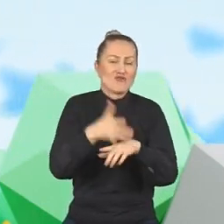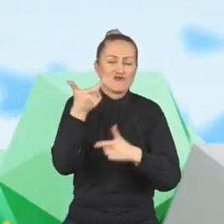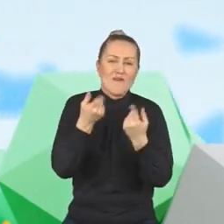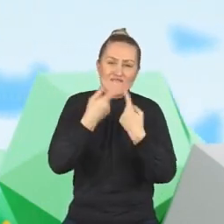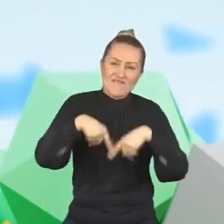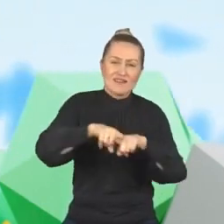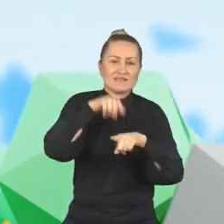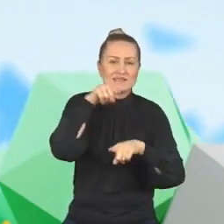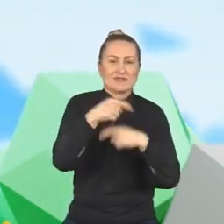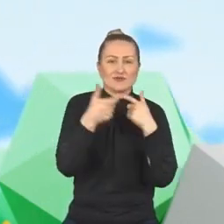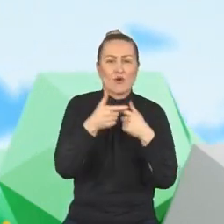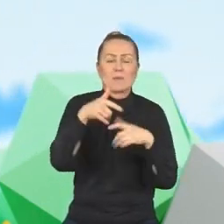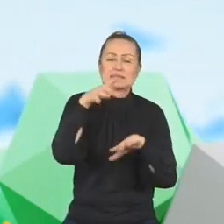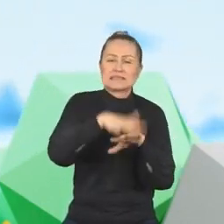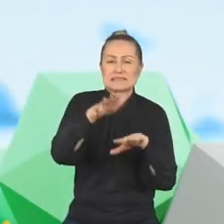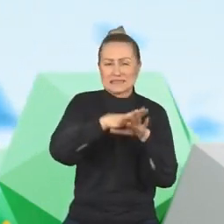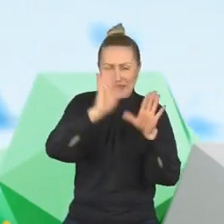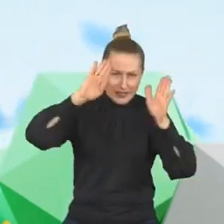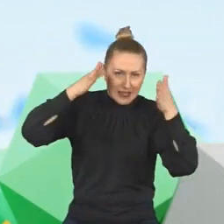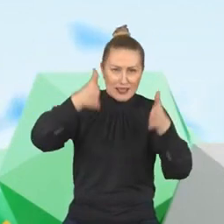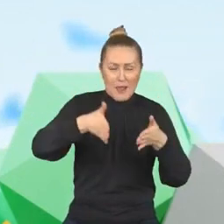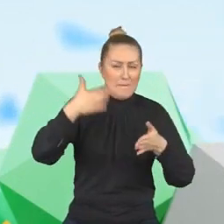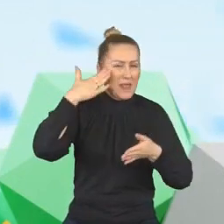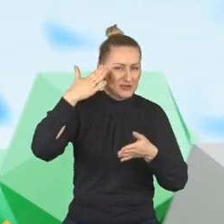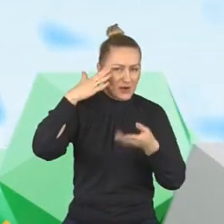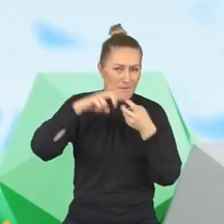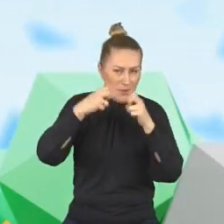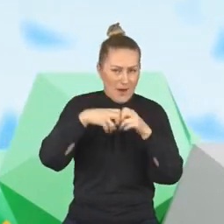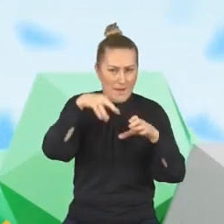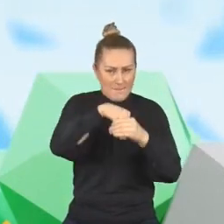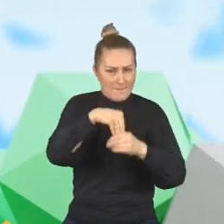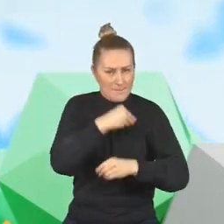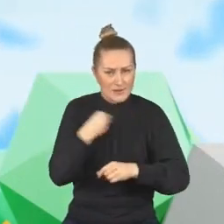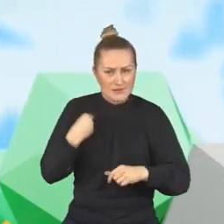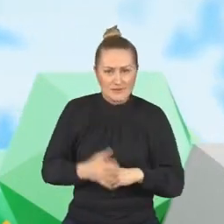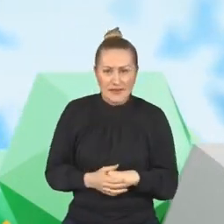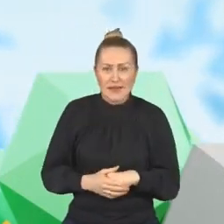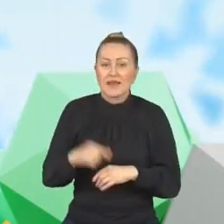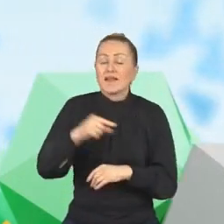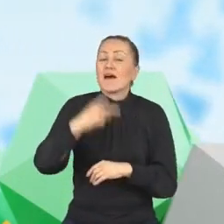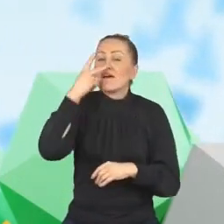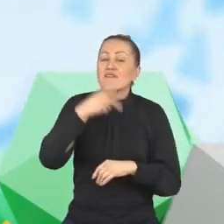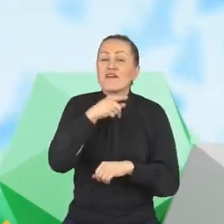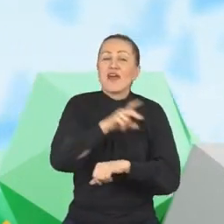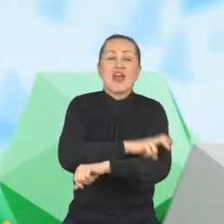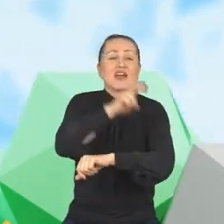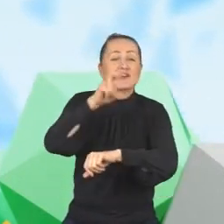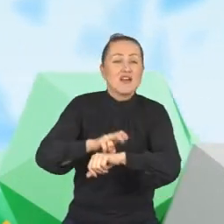systemowego zajęcia się problemem mieszkalnictwa w Polsce. Czyli jak widzicie, ta technika manipulacji bywa wykorzystana po to,